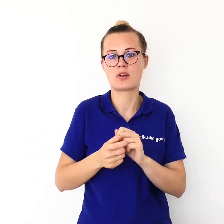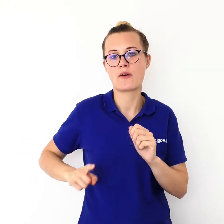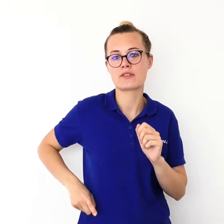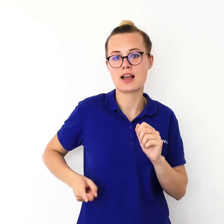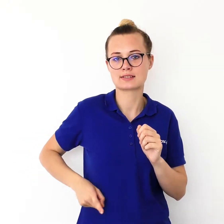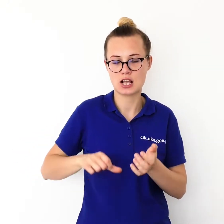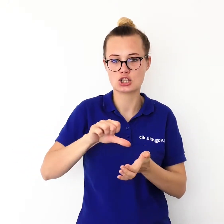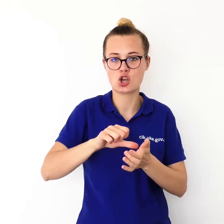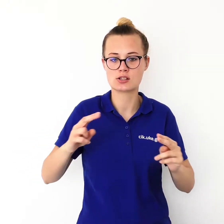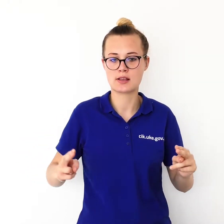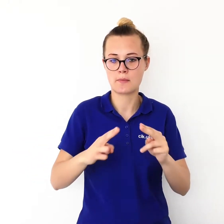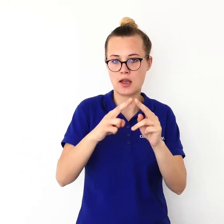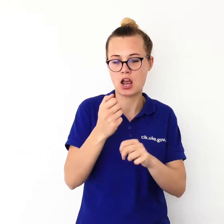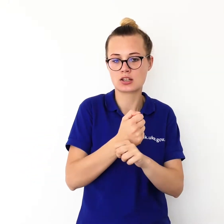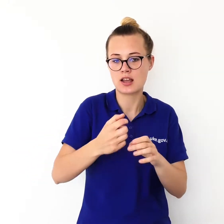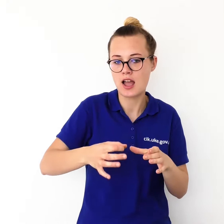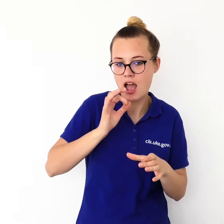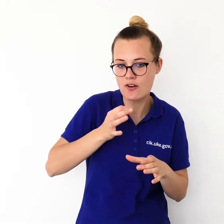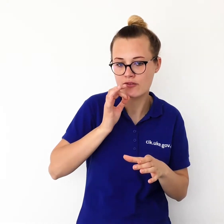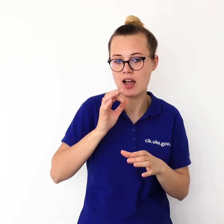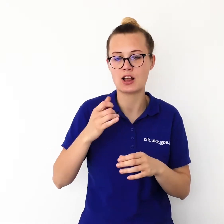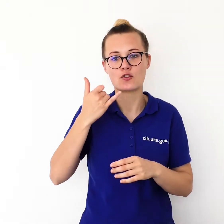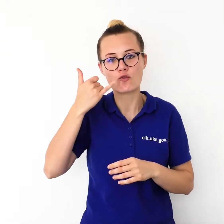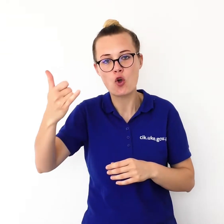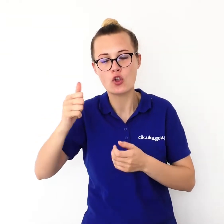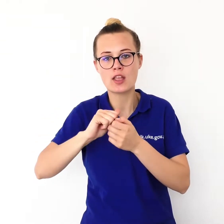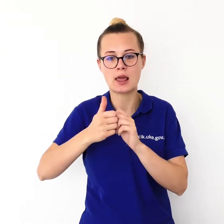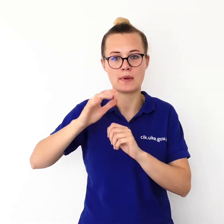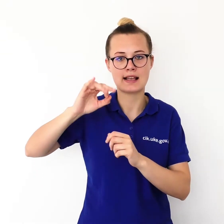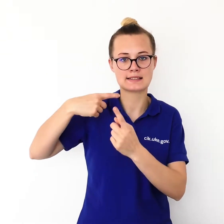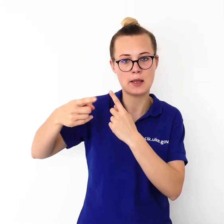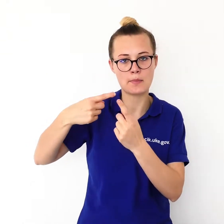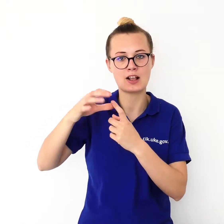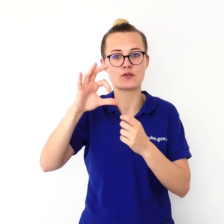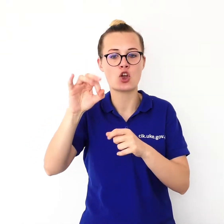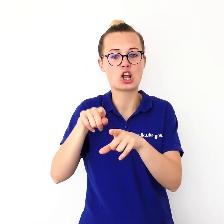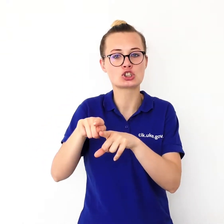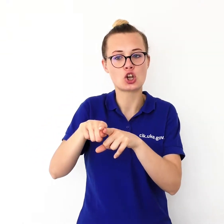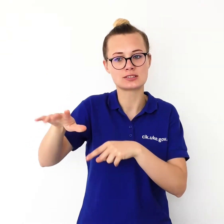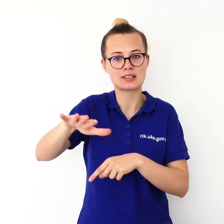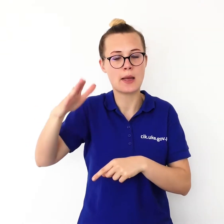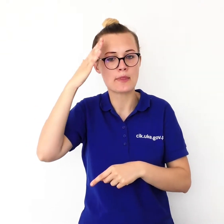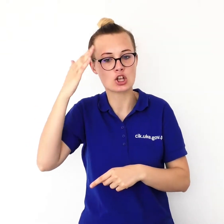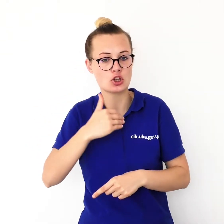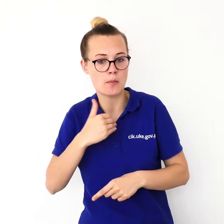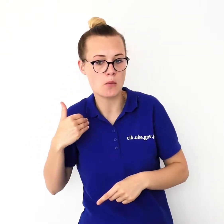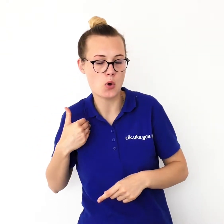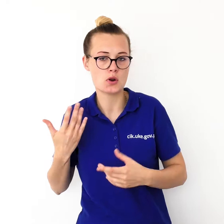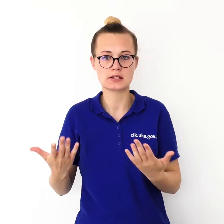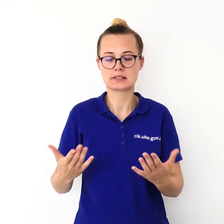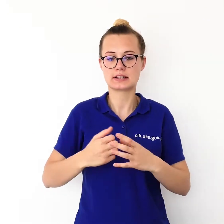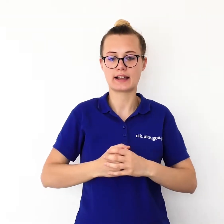lub popijając kawę w Paryżu, dzwonisz, wysyłasz SMS do siostry w Polsce